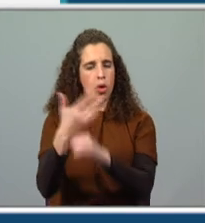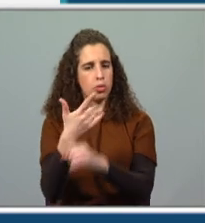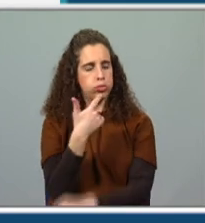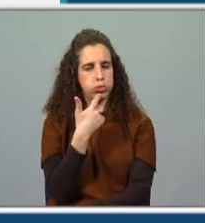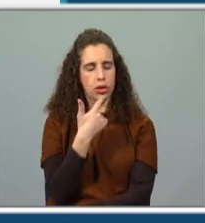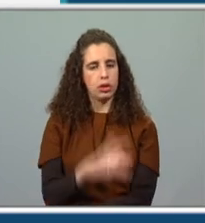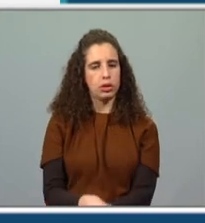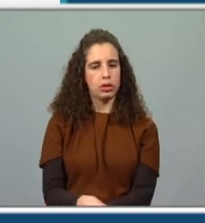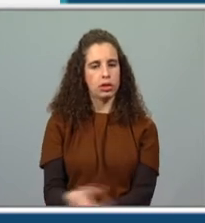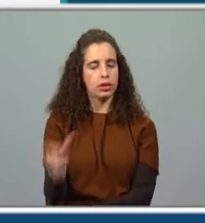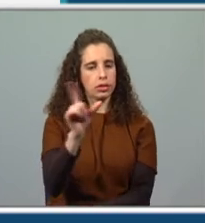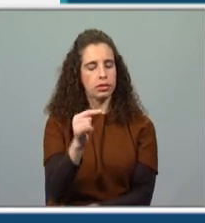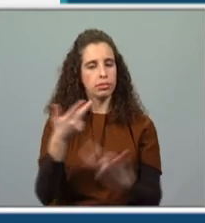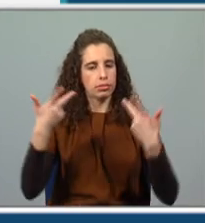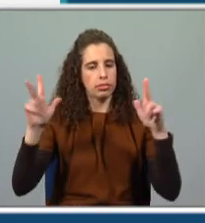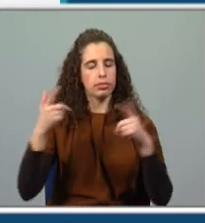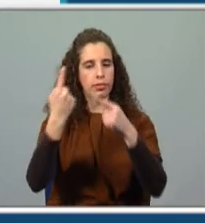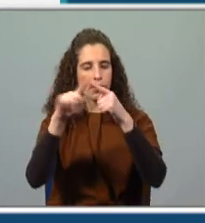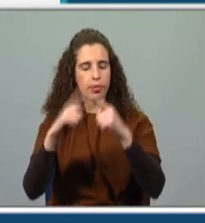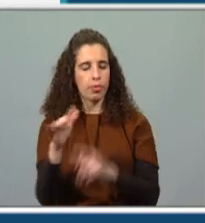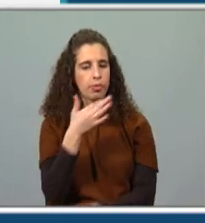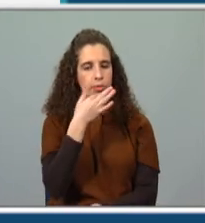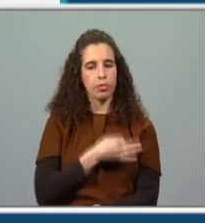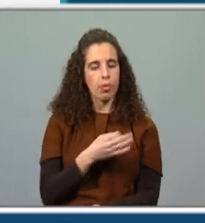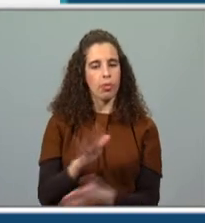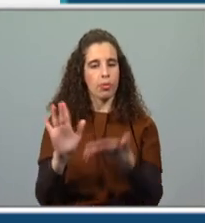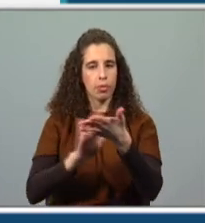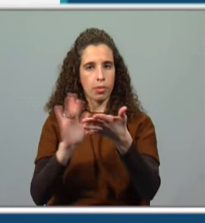que tens também disponíveis várias de certeza no teu manual de estudo do meio 你也有幾個確定在你的中間學習手冊中